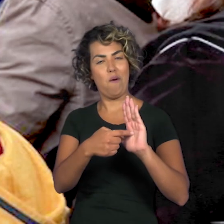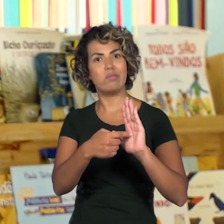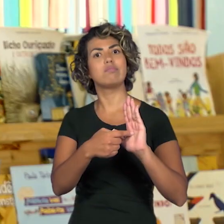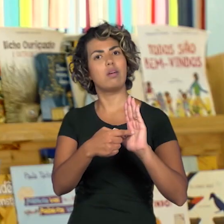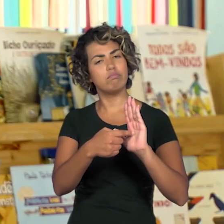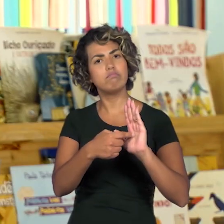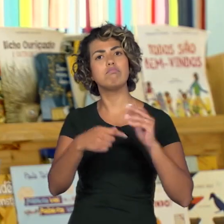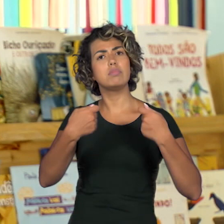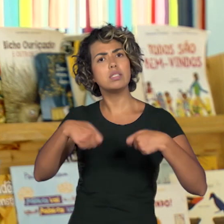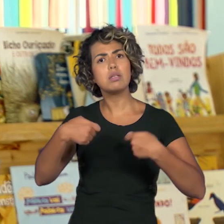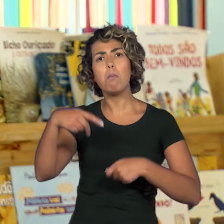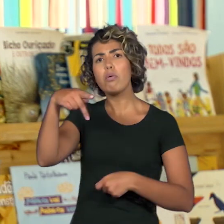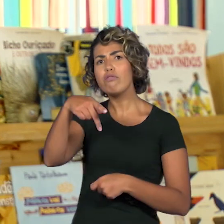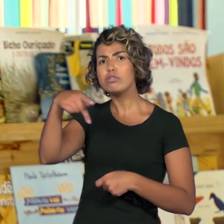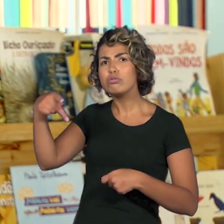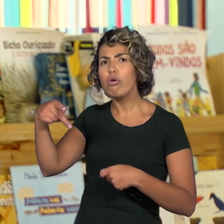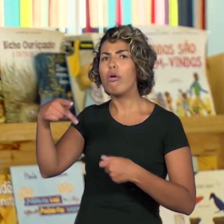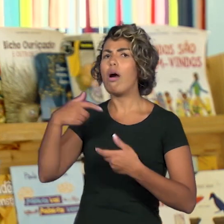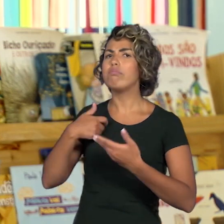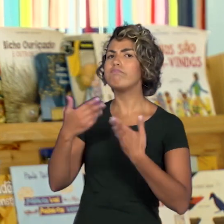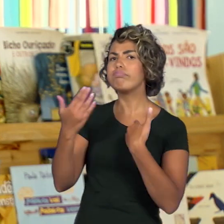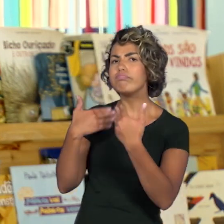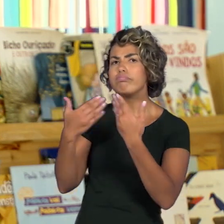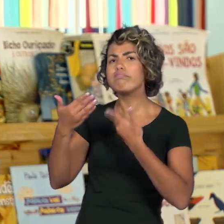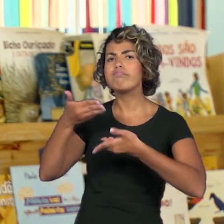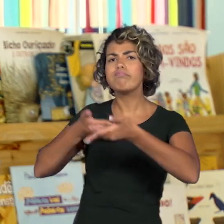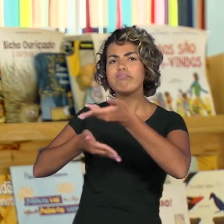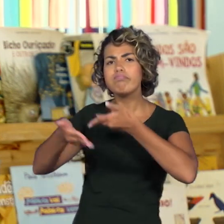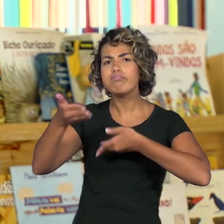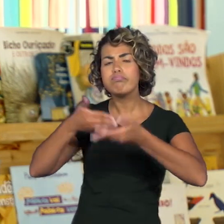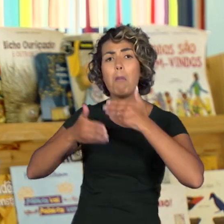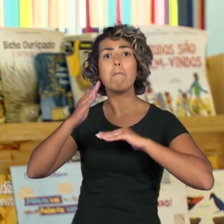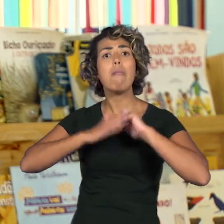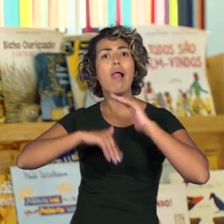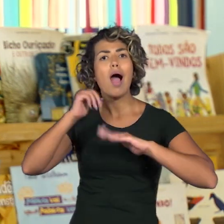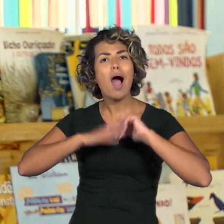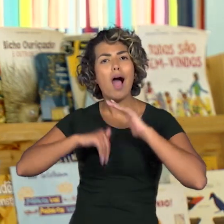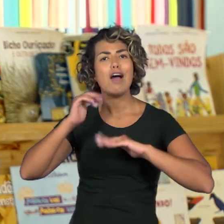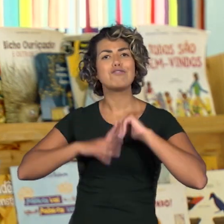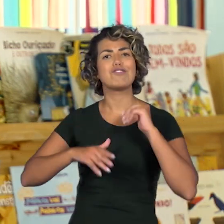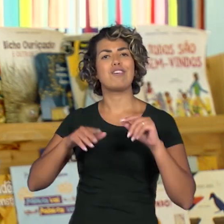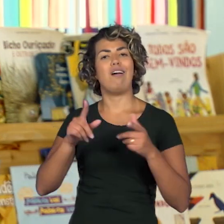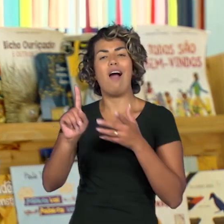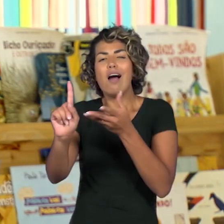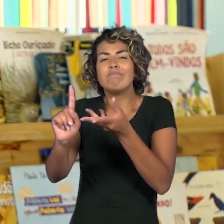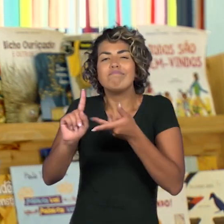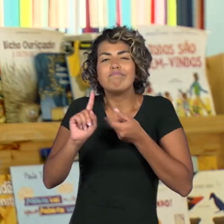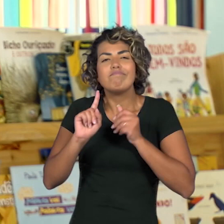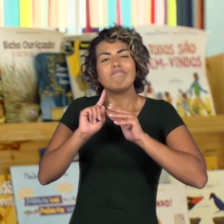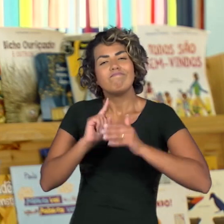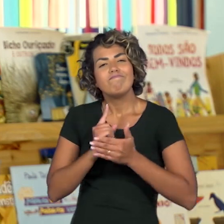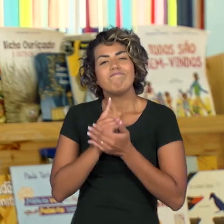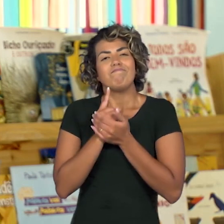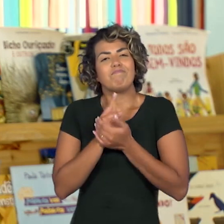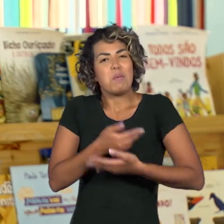DIALOGAR AMPLAMENTE COM AS PROFESSORAS PARA CONSOLIDAR PRÁTICAS QUE ACOLHAM E GEREM CONFIANÇA